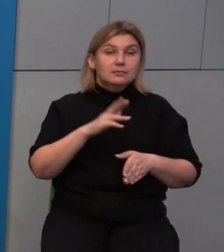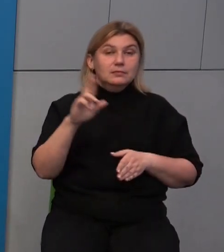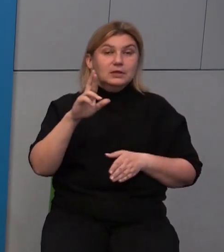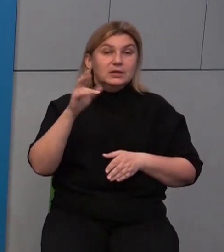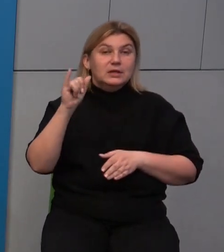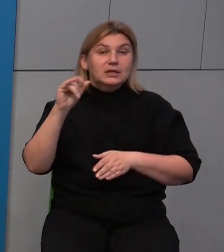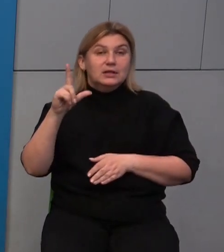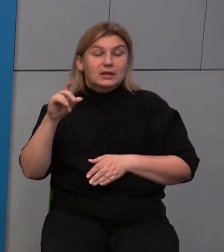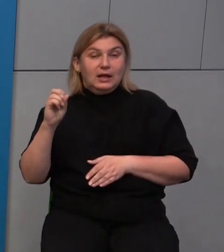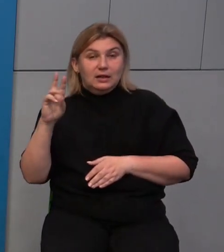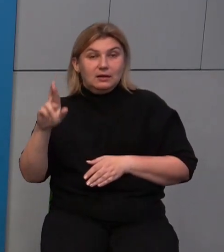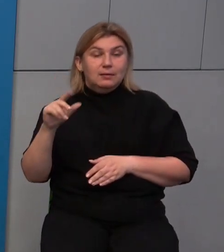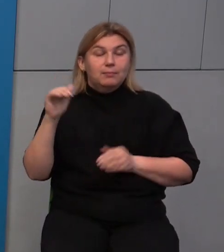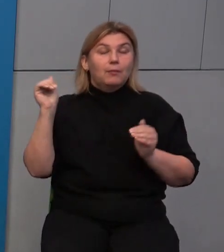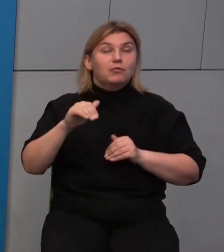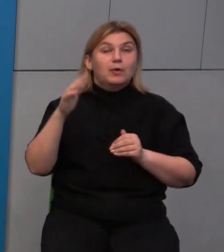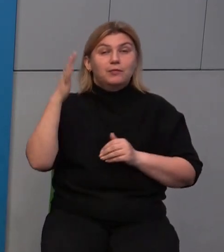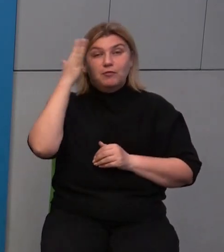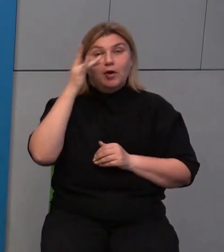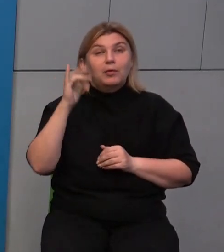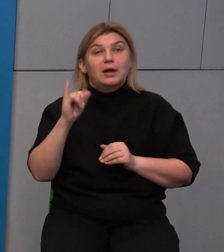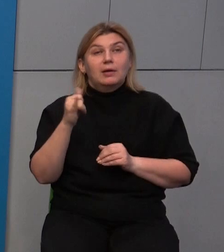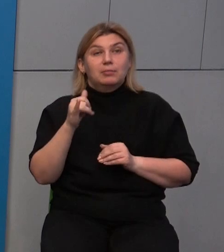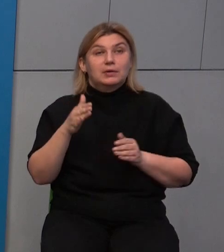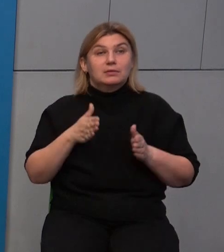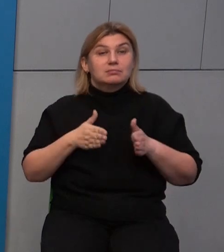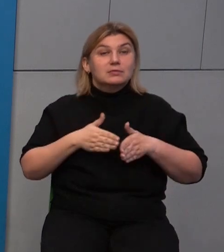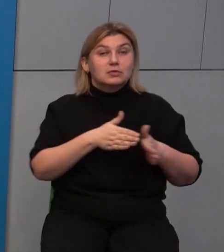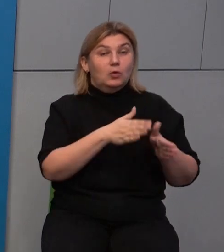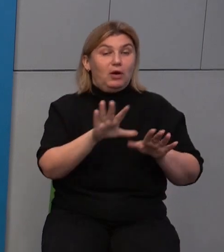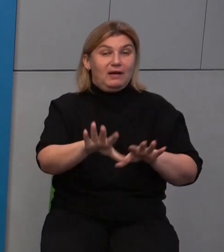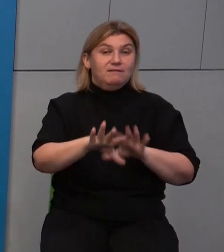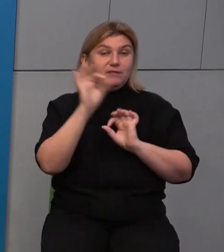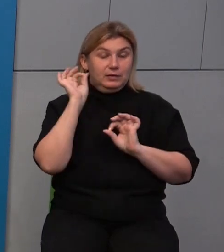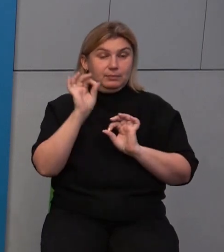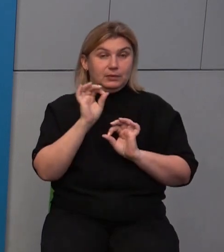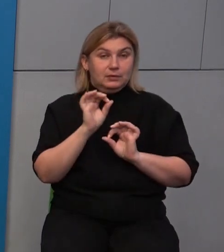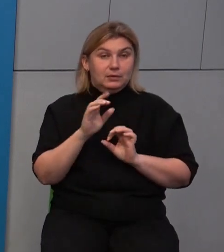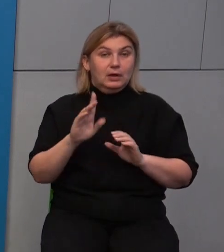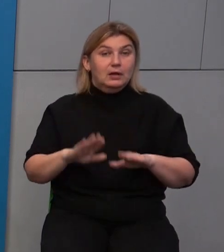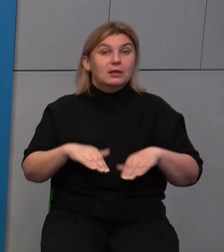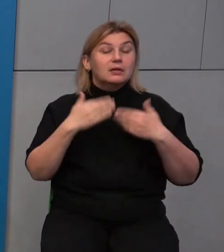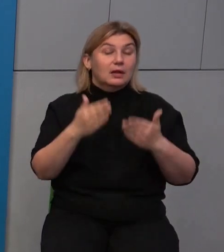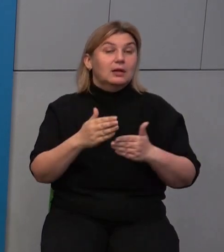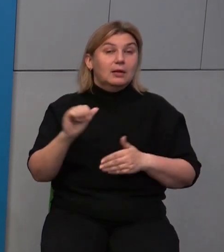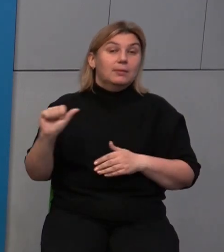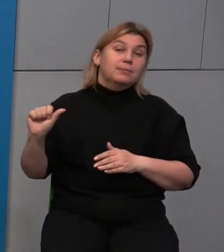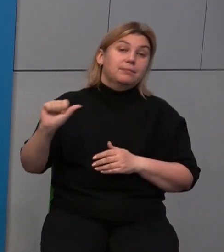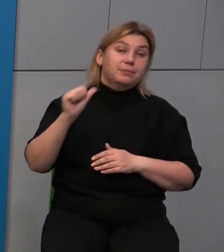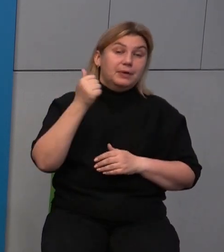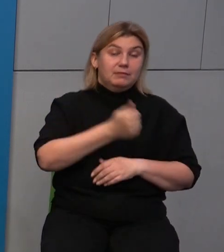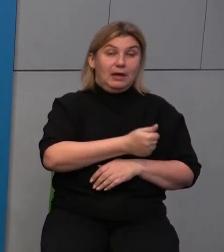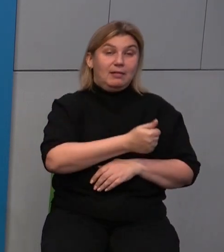Tylko możemy sobie wyobrazić, jak by się to mogło potoczyć, gdyby rzeczywiście wydano mu tę pierwszą trylogię wcześniej.